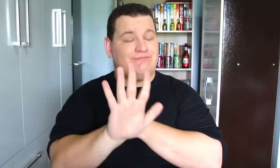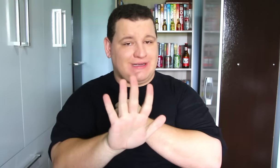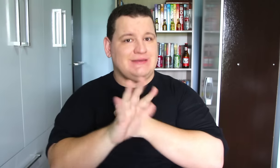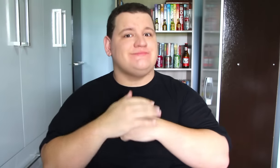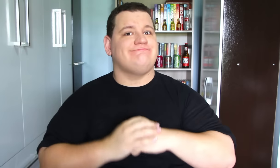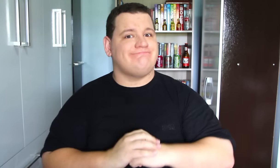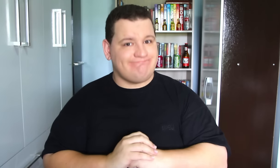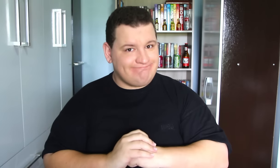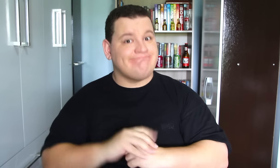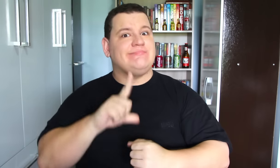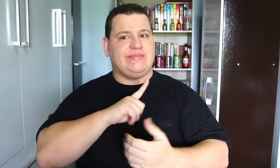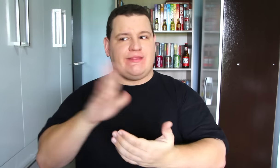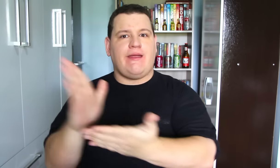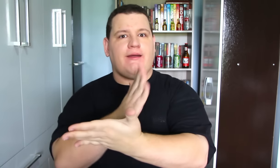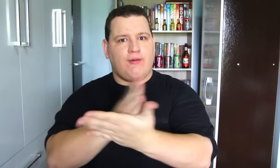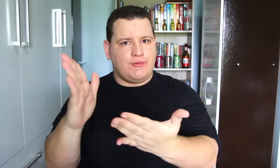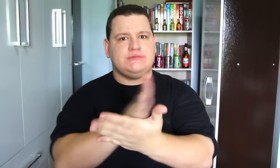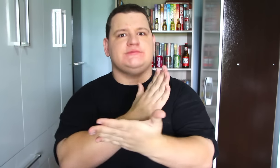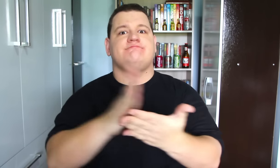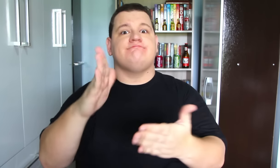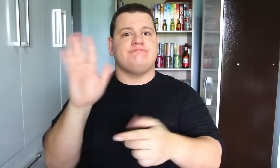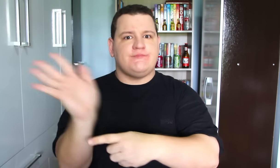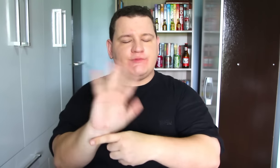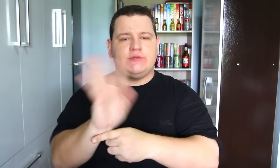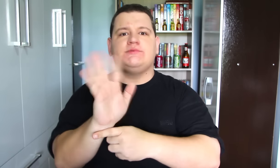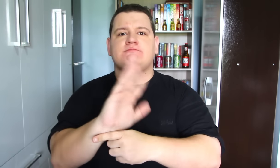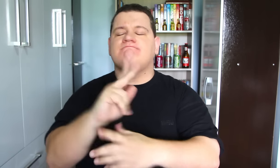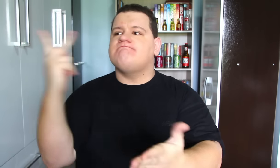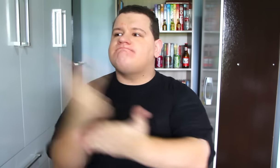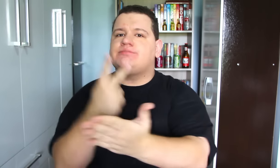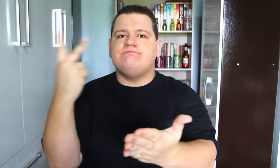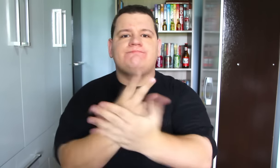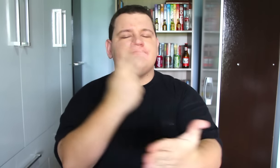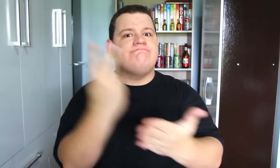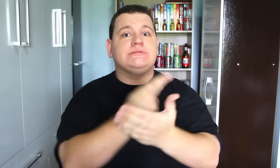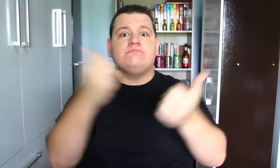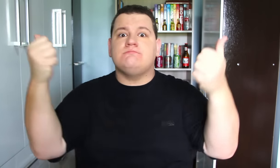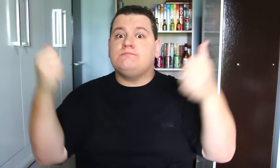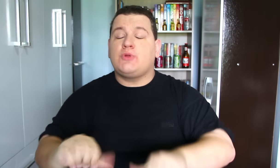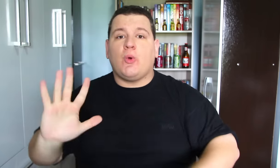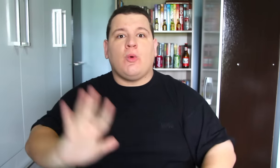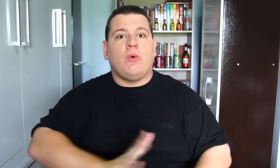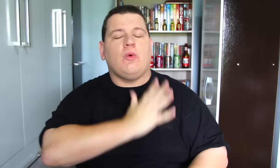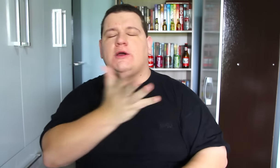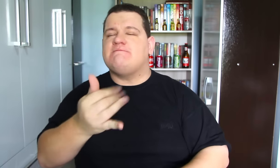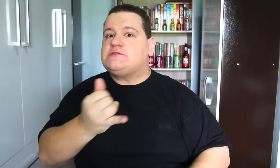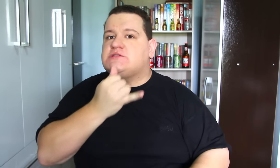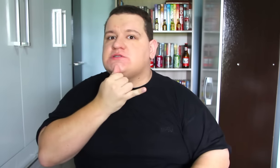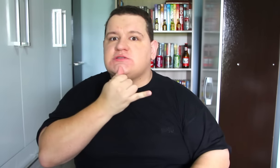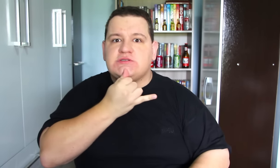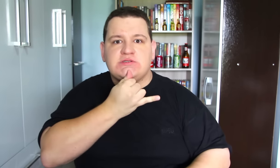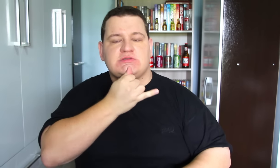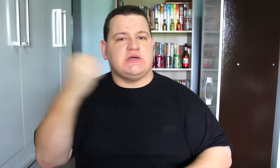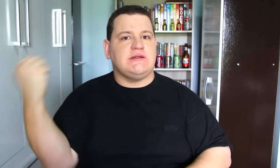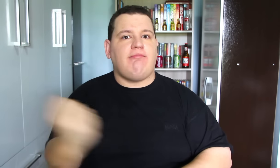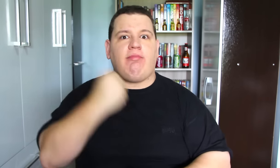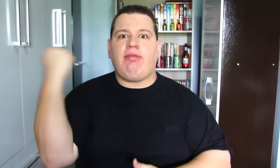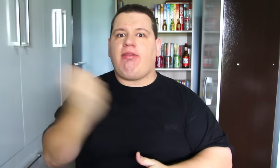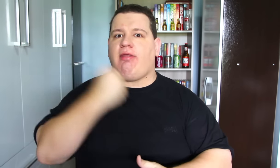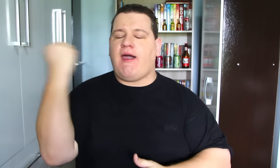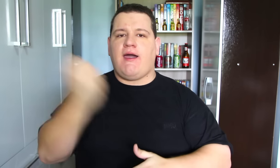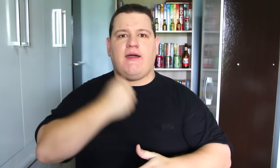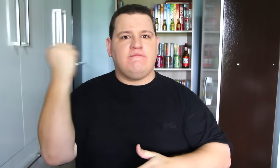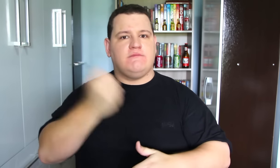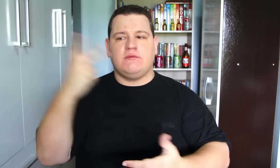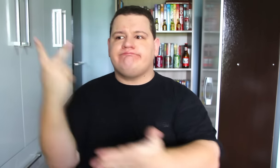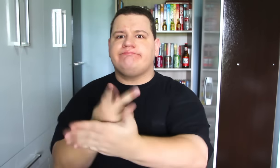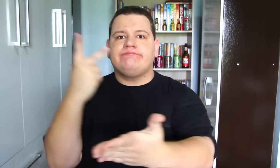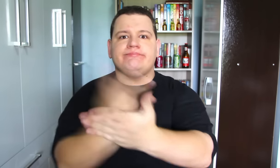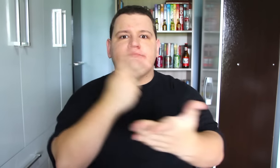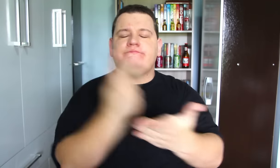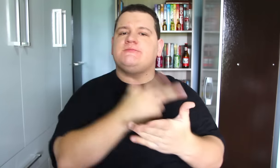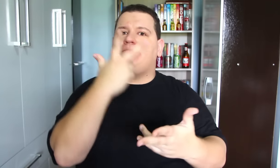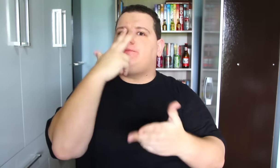Mas houve alguns filmes que tiveram acontecimentos horríveis, trágicos e graves.